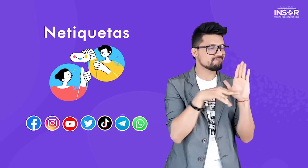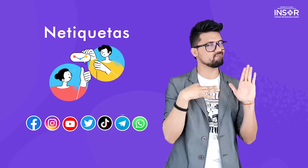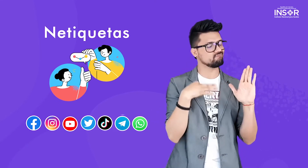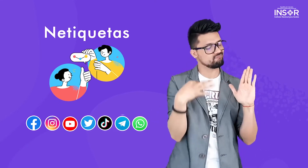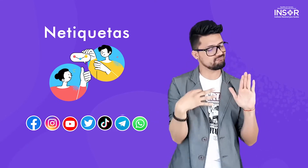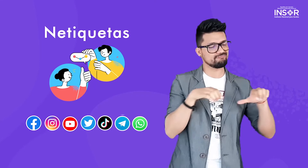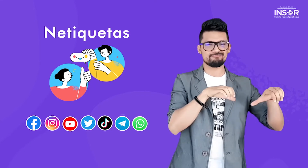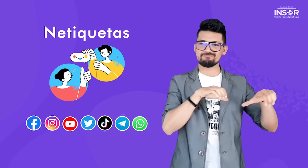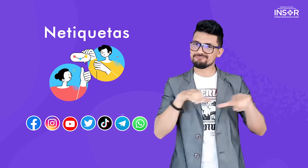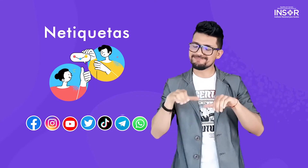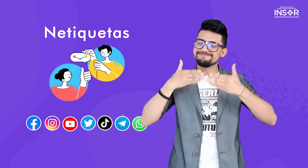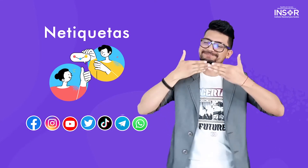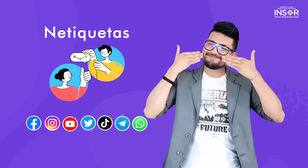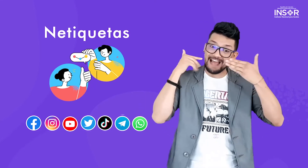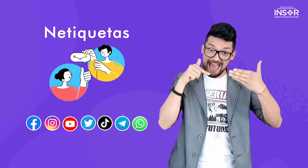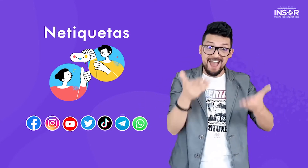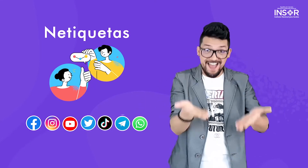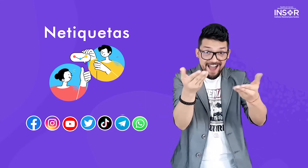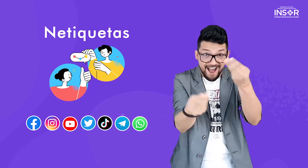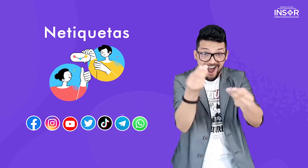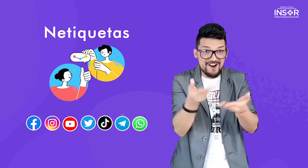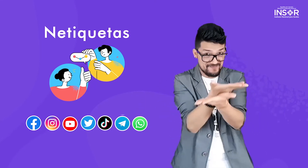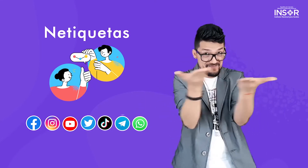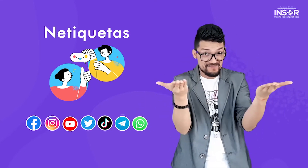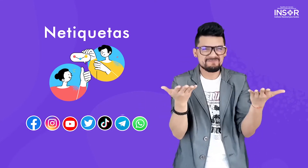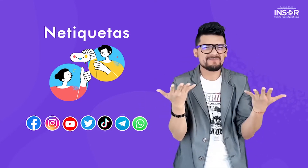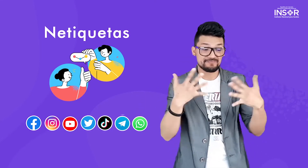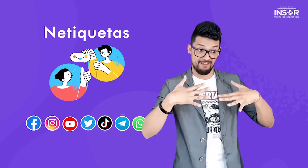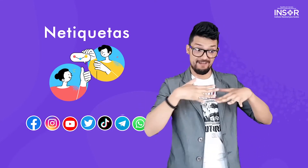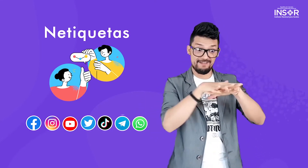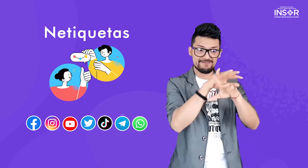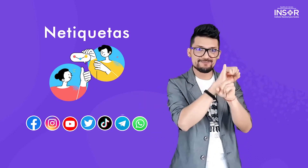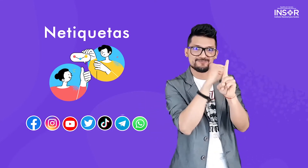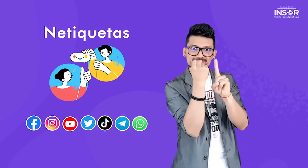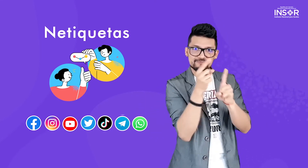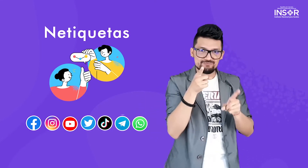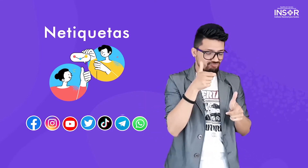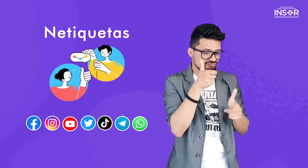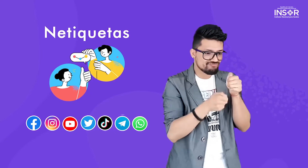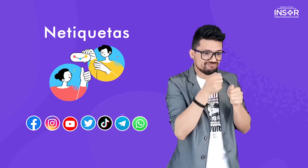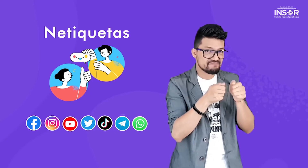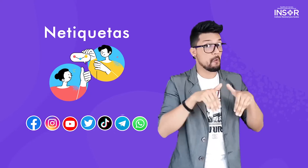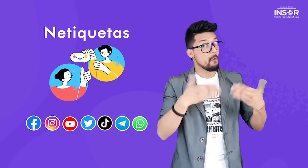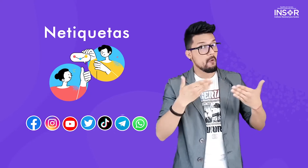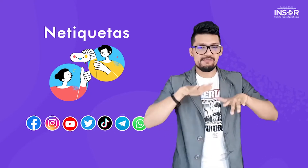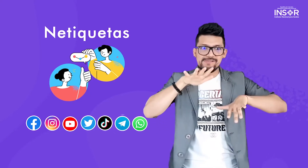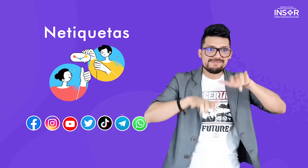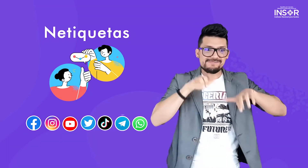pongan en práctica estas sugerencias y utilicen las netiquetas para interactuar con otras personas en redes sociales,